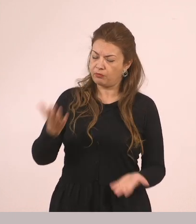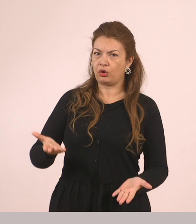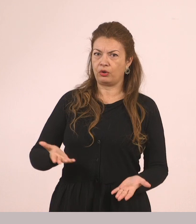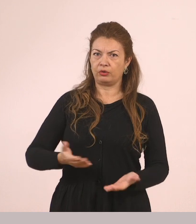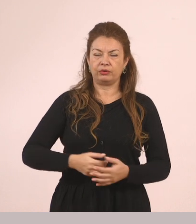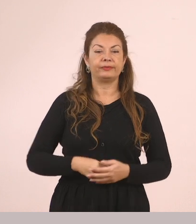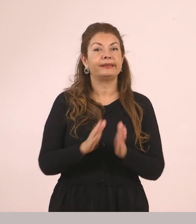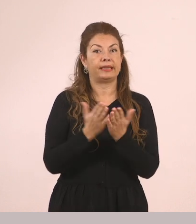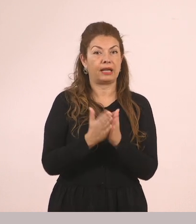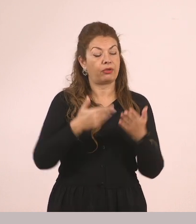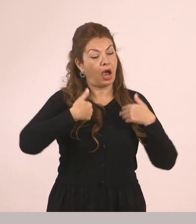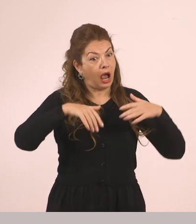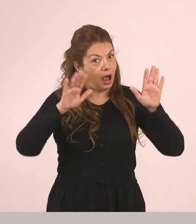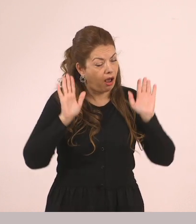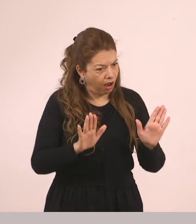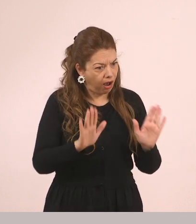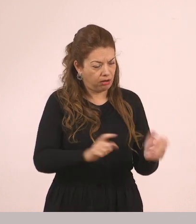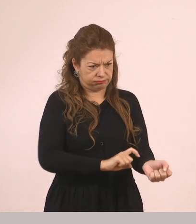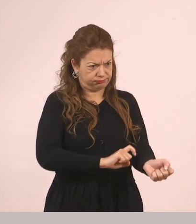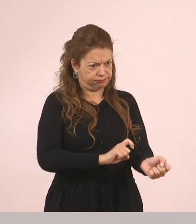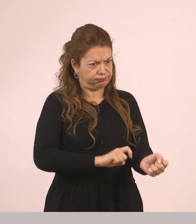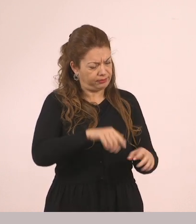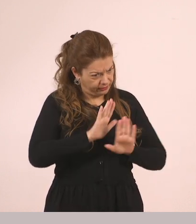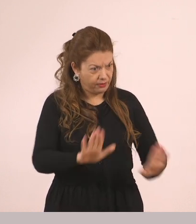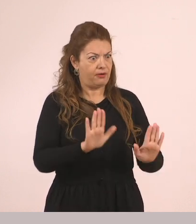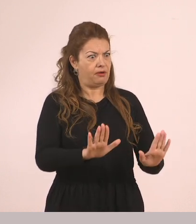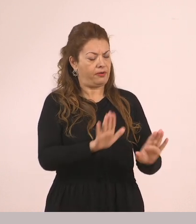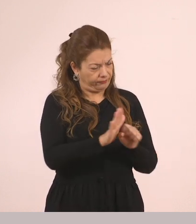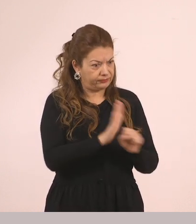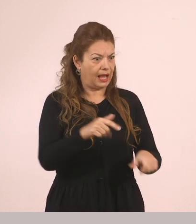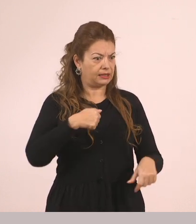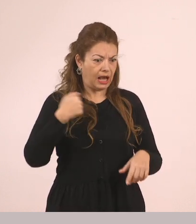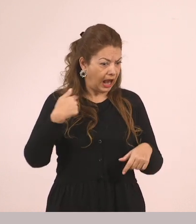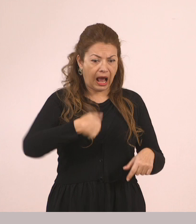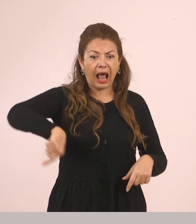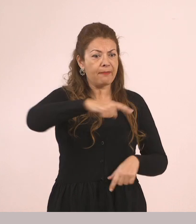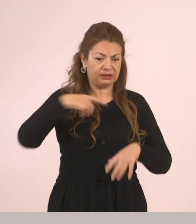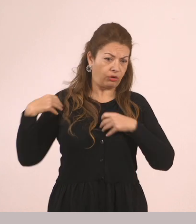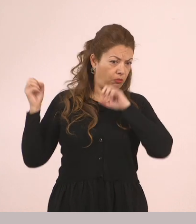Τετράδιο: Α, για να σας πω, αρκετά σας ανέχτηκα! Για να τσακωνόμαστε μας έφεραν εδώ;